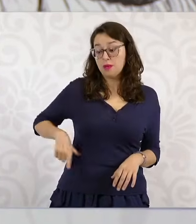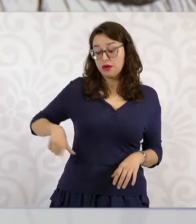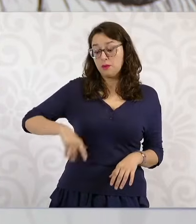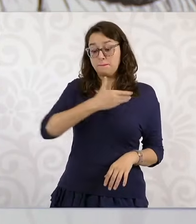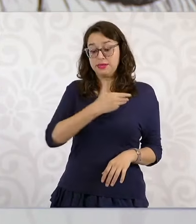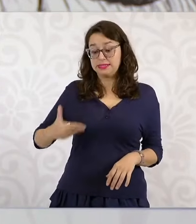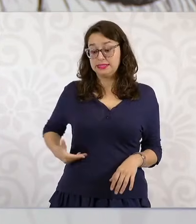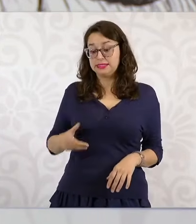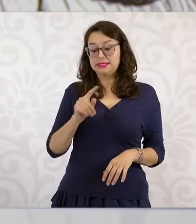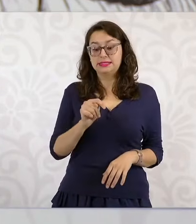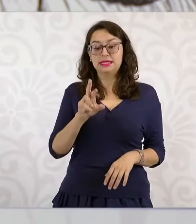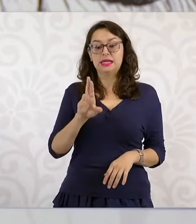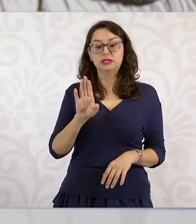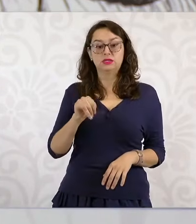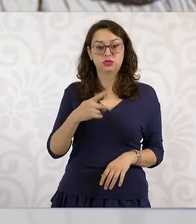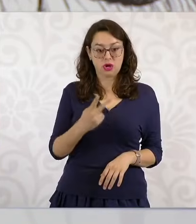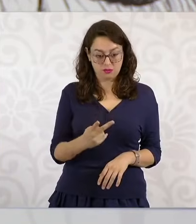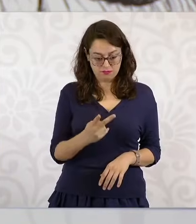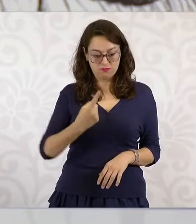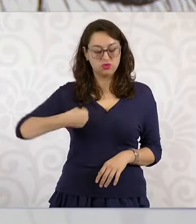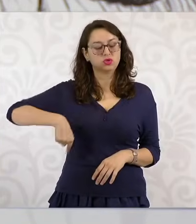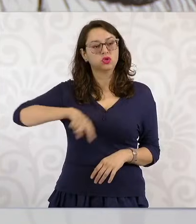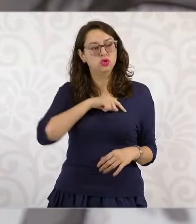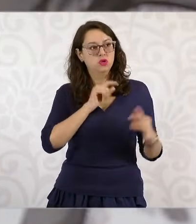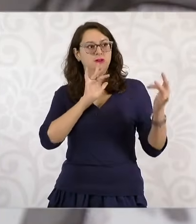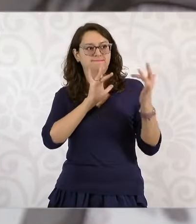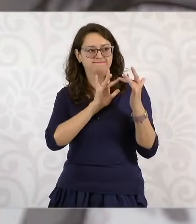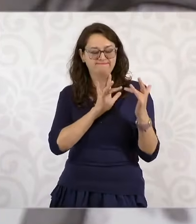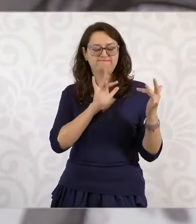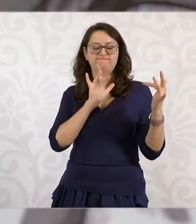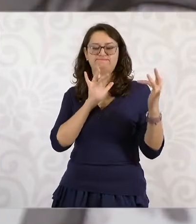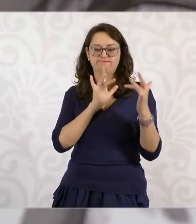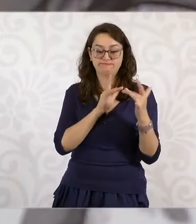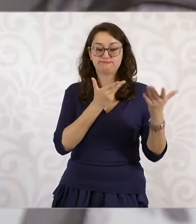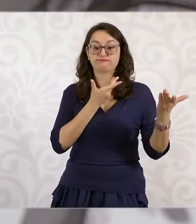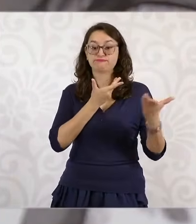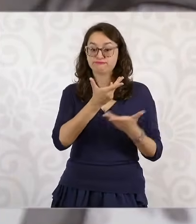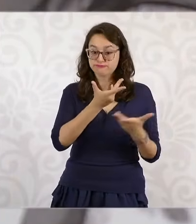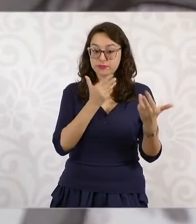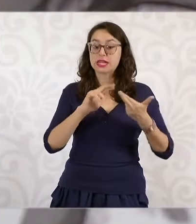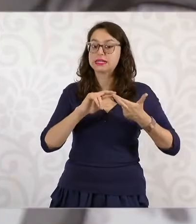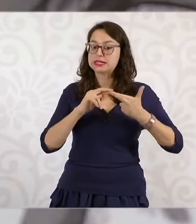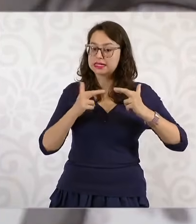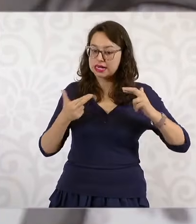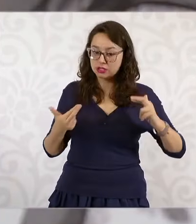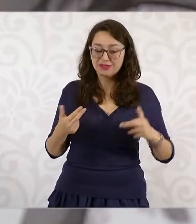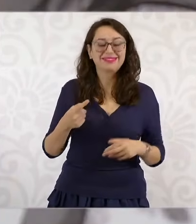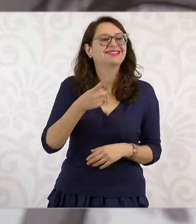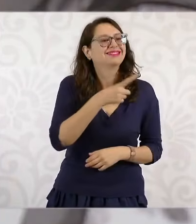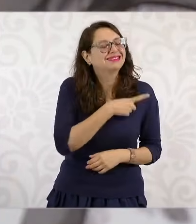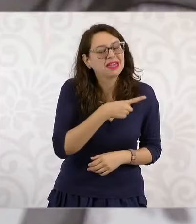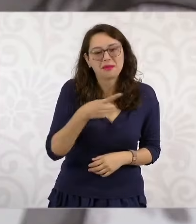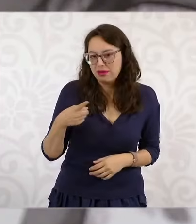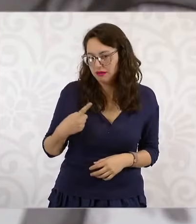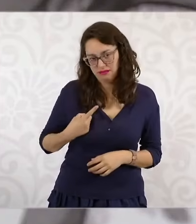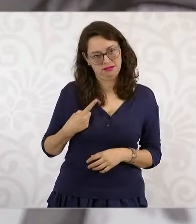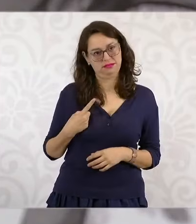hemos buscado, porque así debe ser, una buena relación en todos los temas,